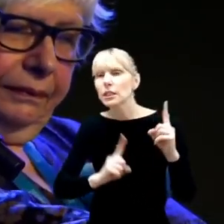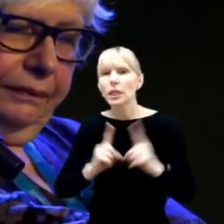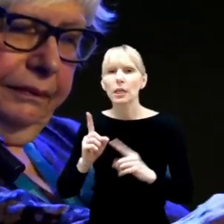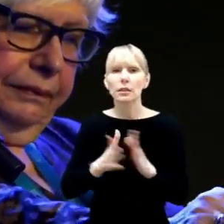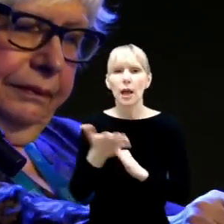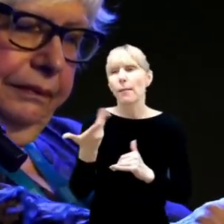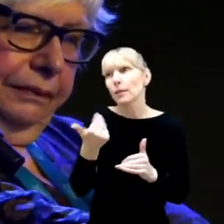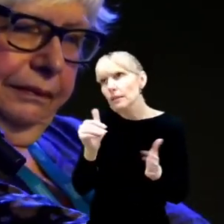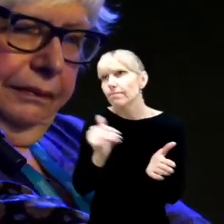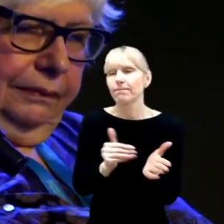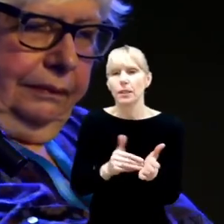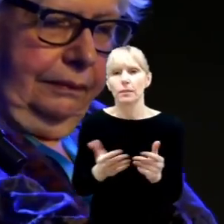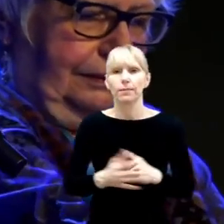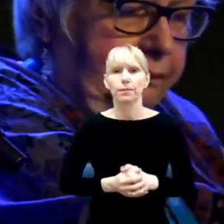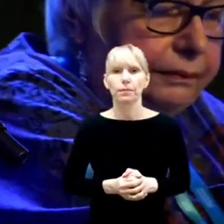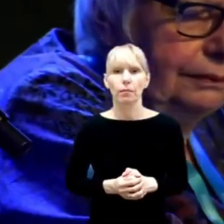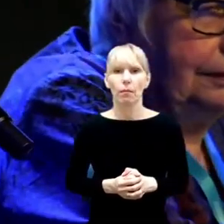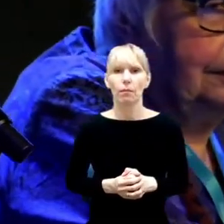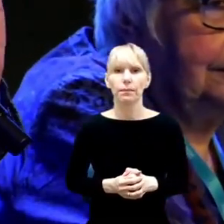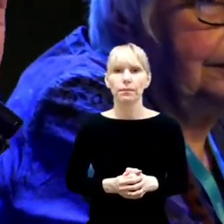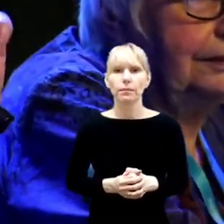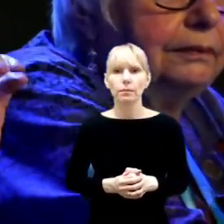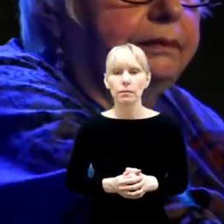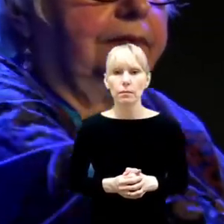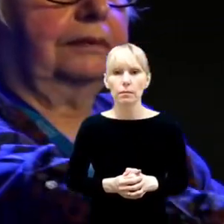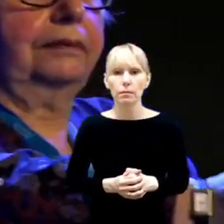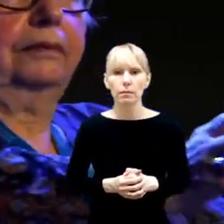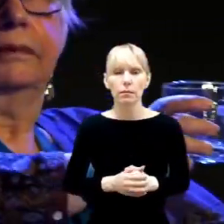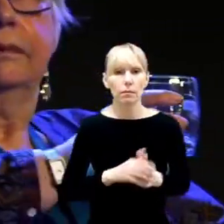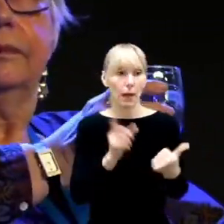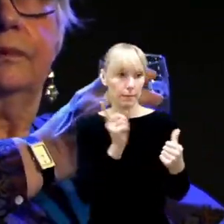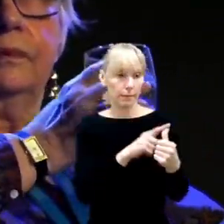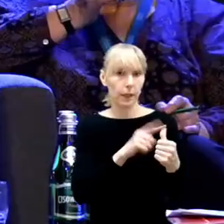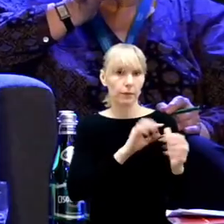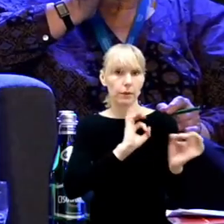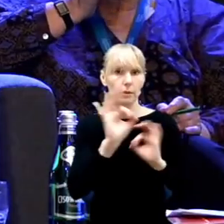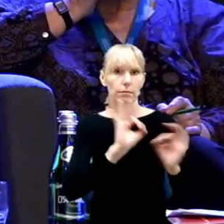Pierwsza moja informacja jest taka, mówimy włodarze.